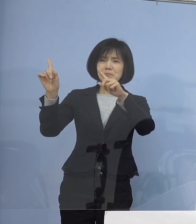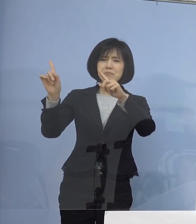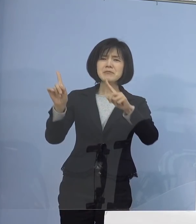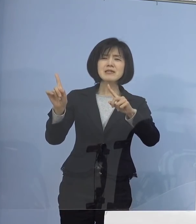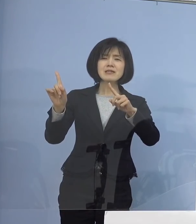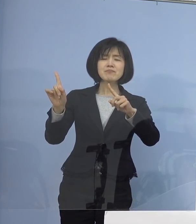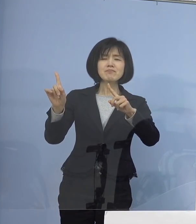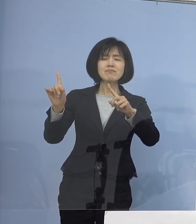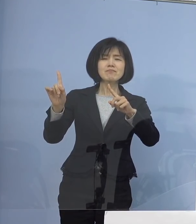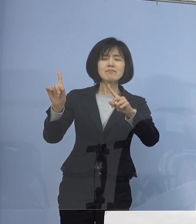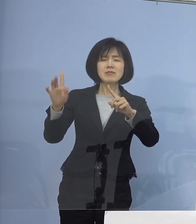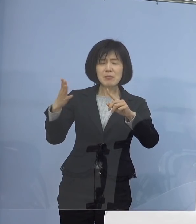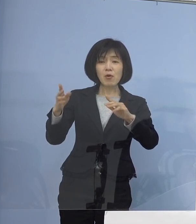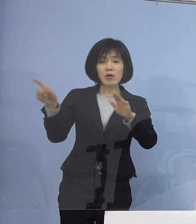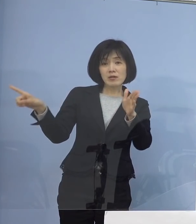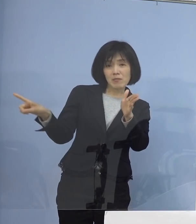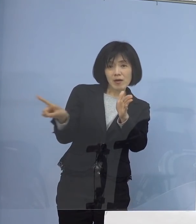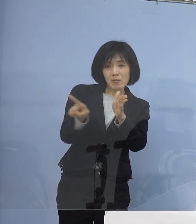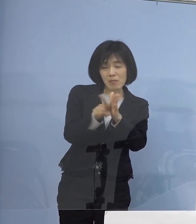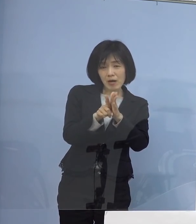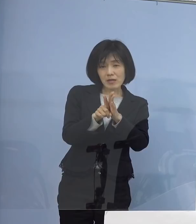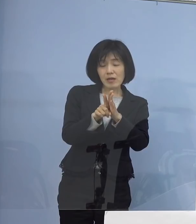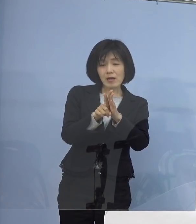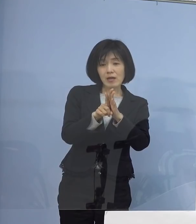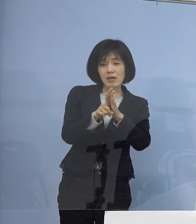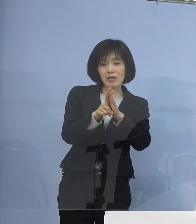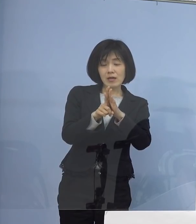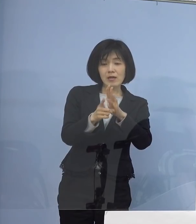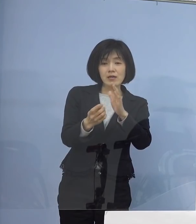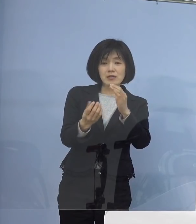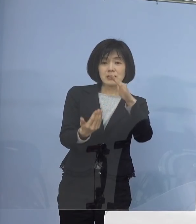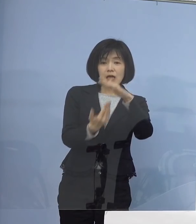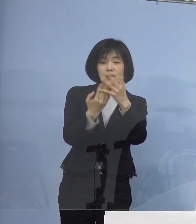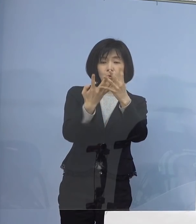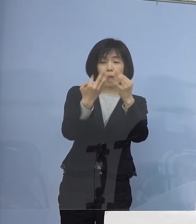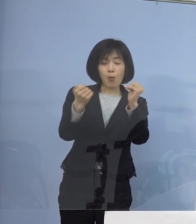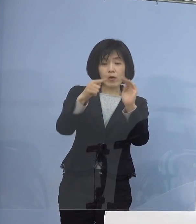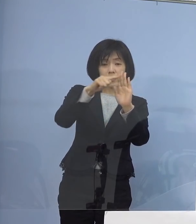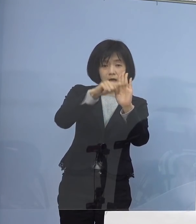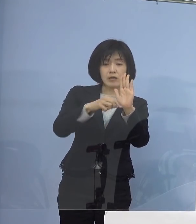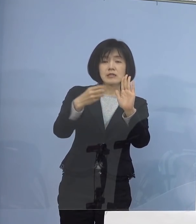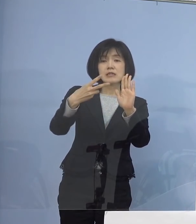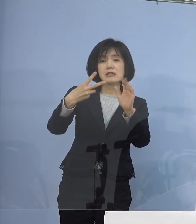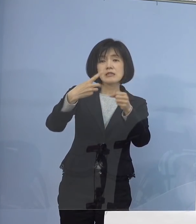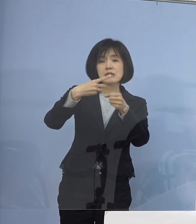過去2番目に多い感染者数ということになります